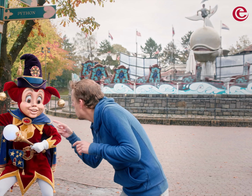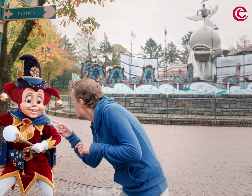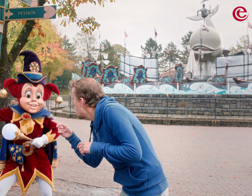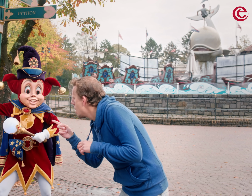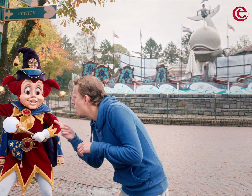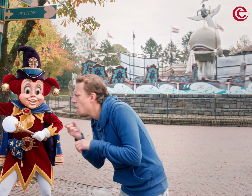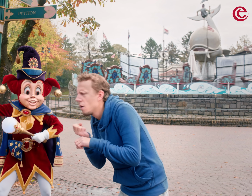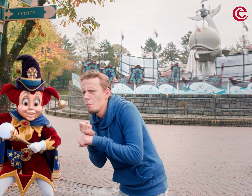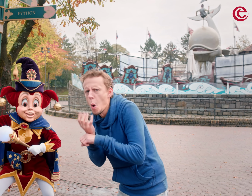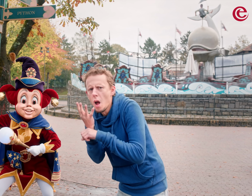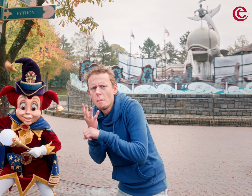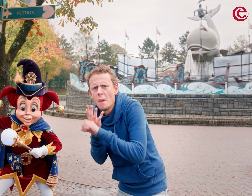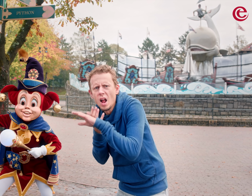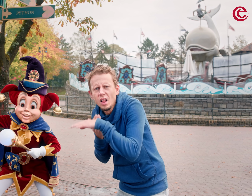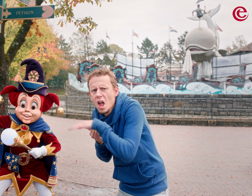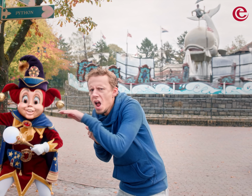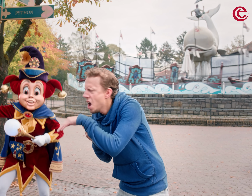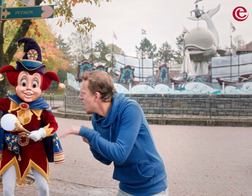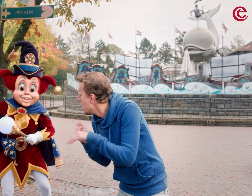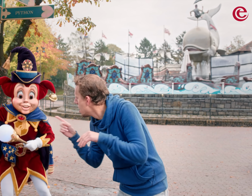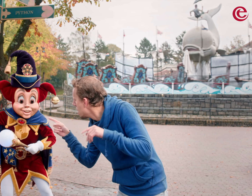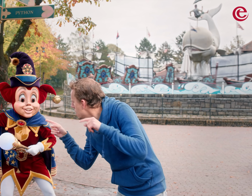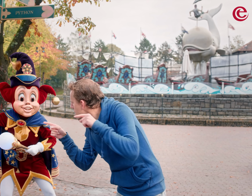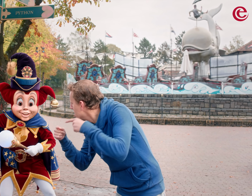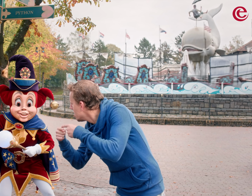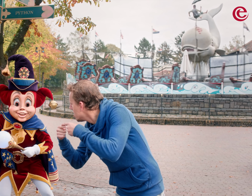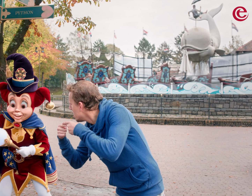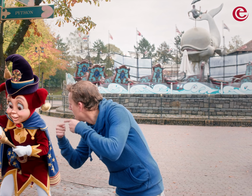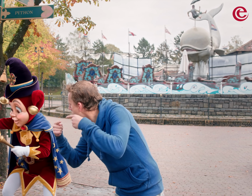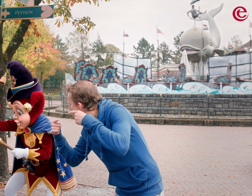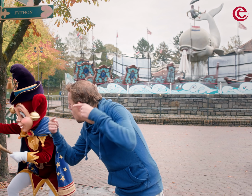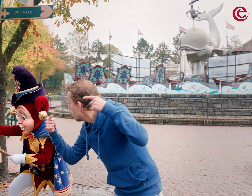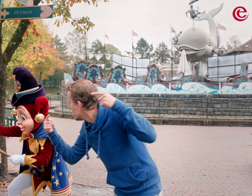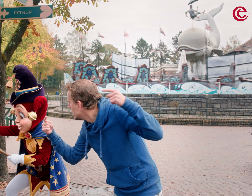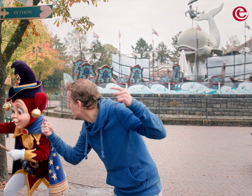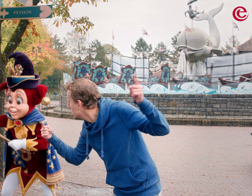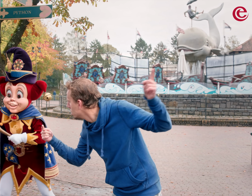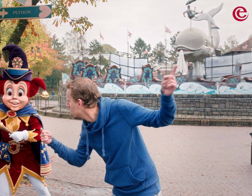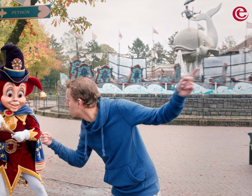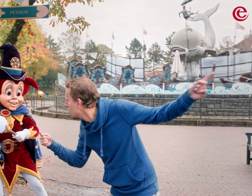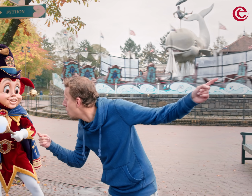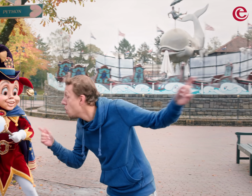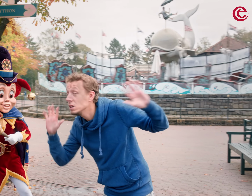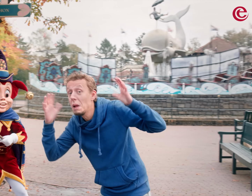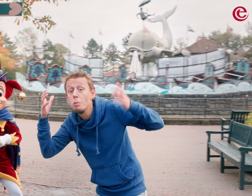Het speelbos komt... tegenover de Polka Marina.